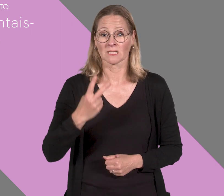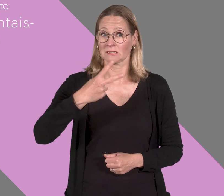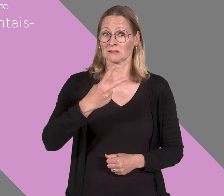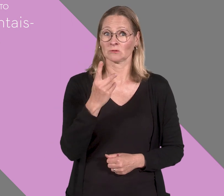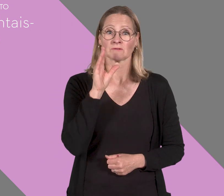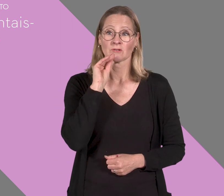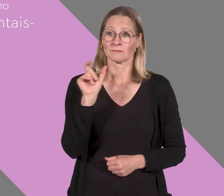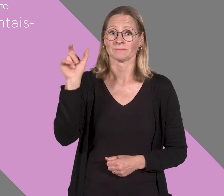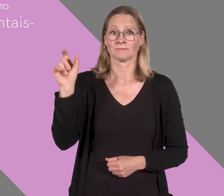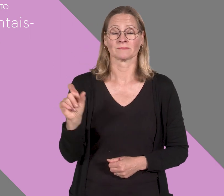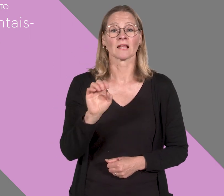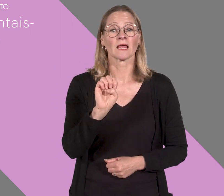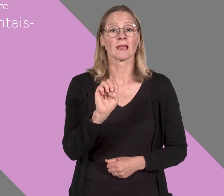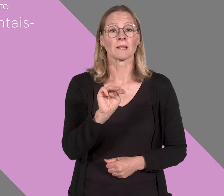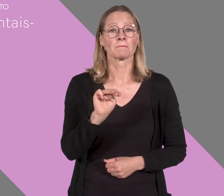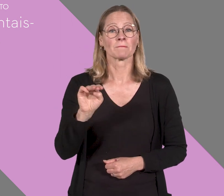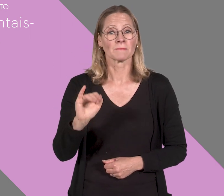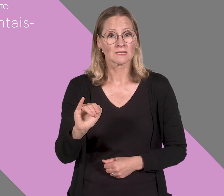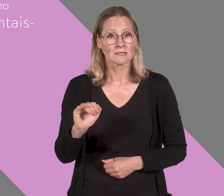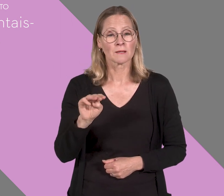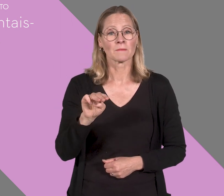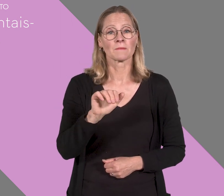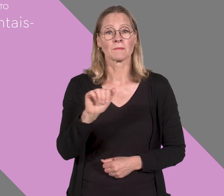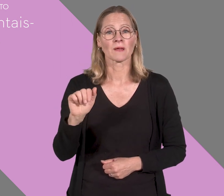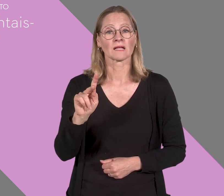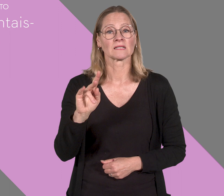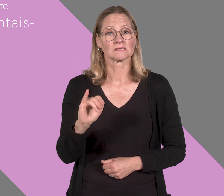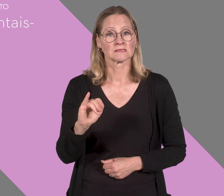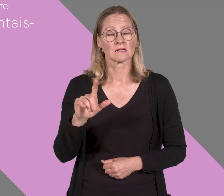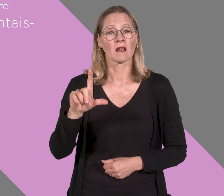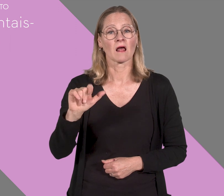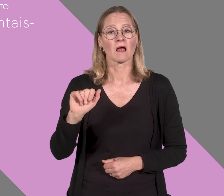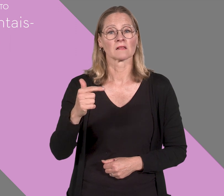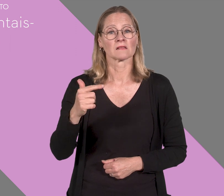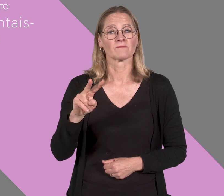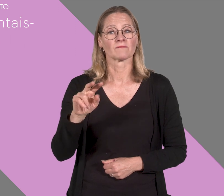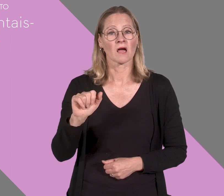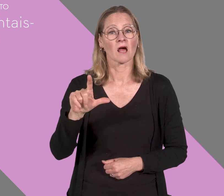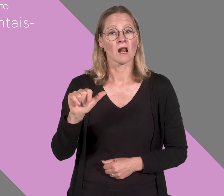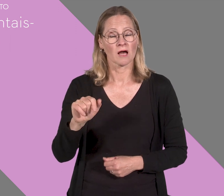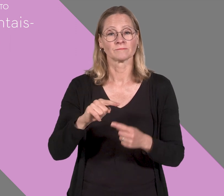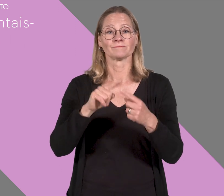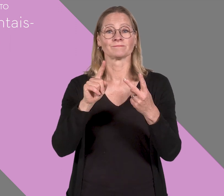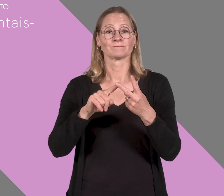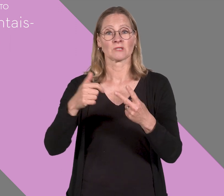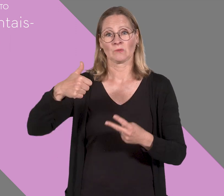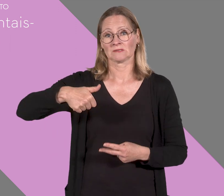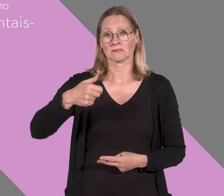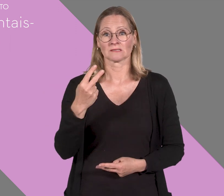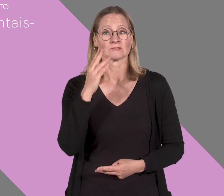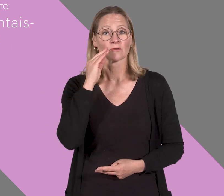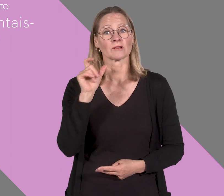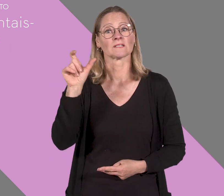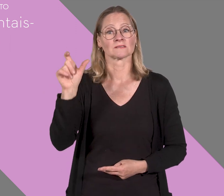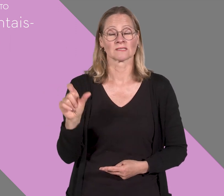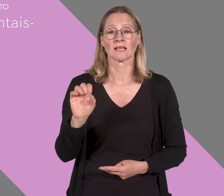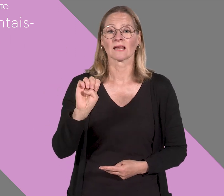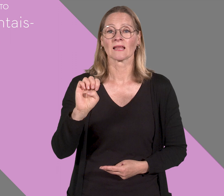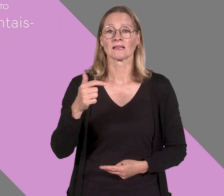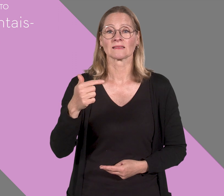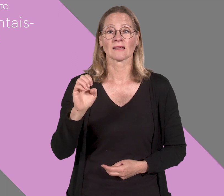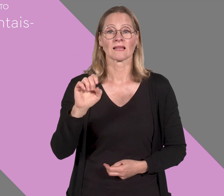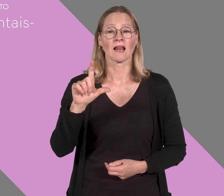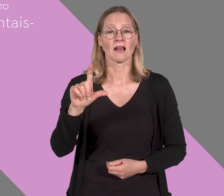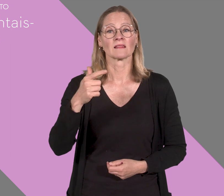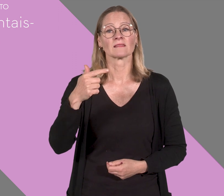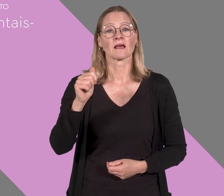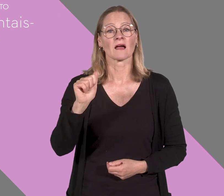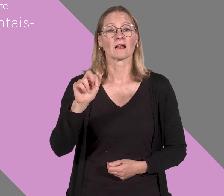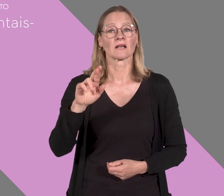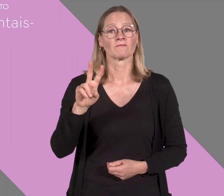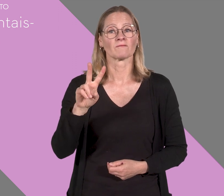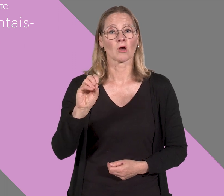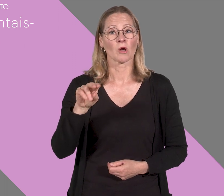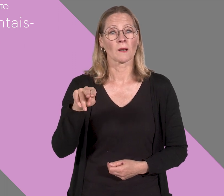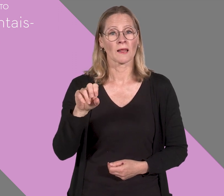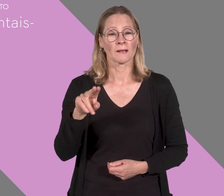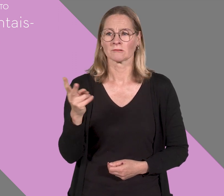21-vuotiasta Emmi Mäki-Latvalaa ja 92-vuotiasta Etel Tarvosta -